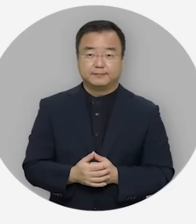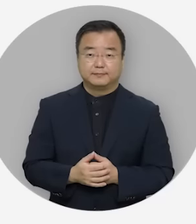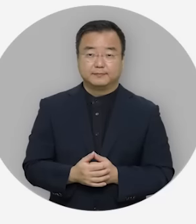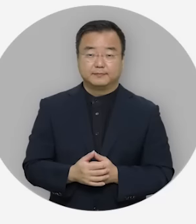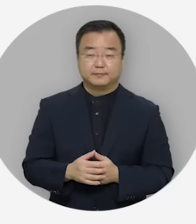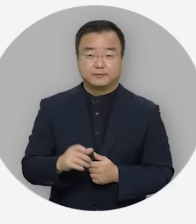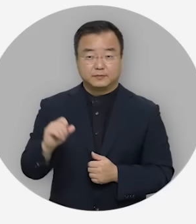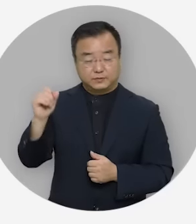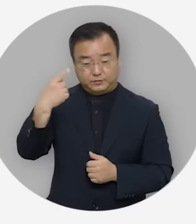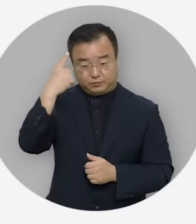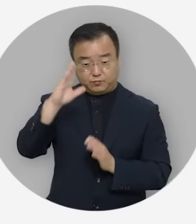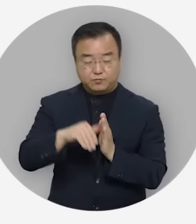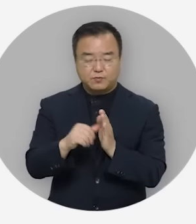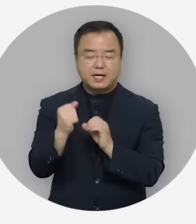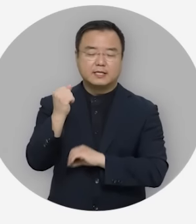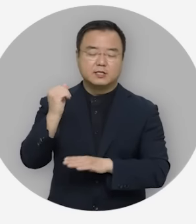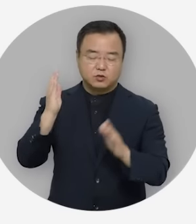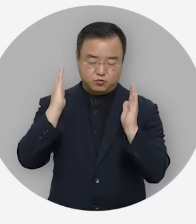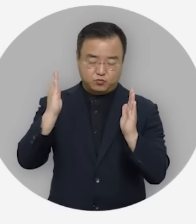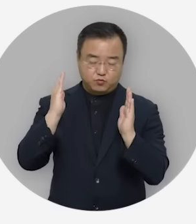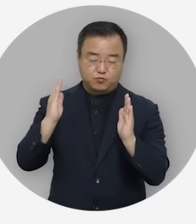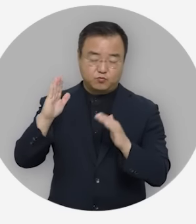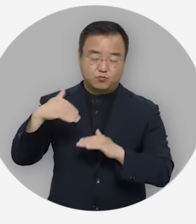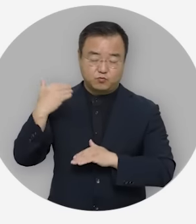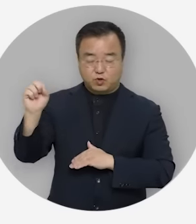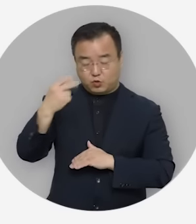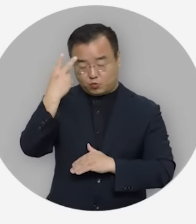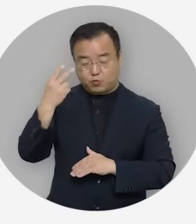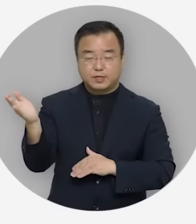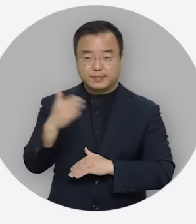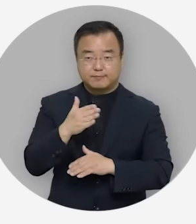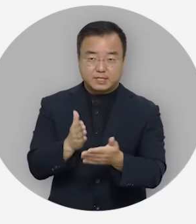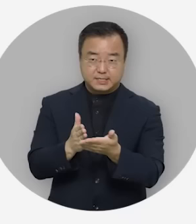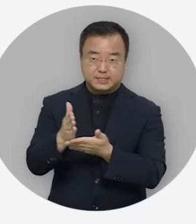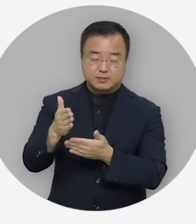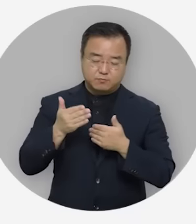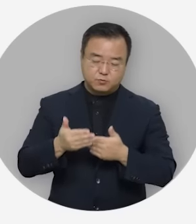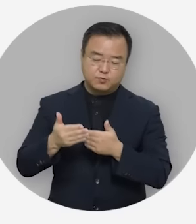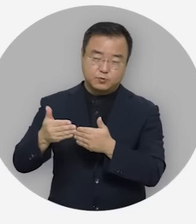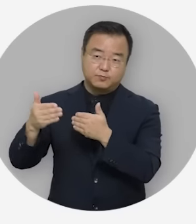1학년 때는 기초과정을 배우고 2학년 때부터 전문과정을 배웁니다.